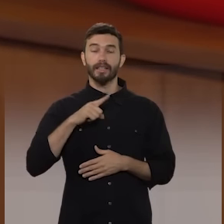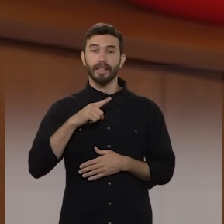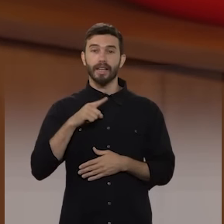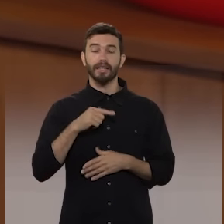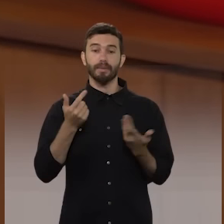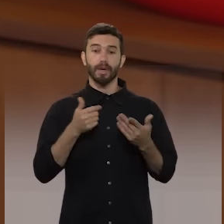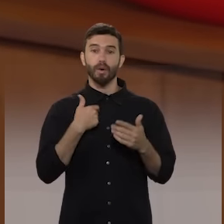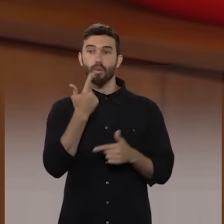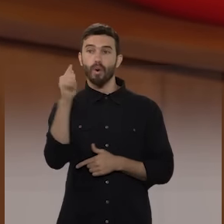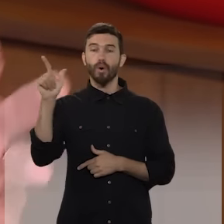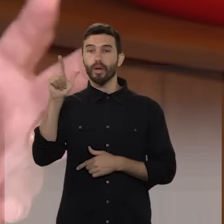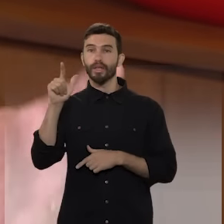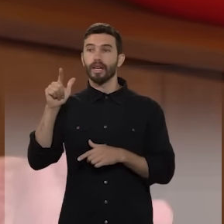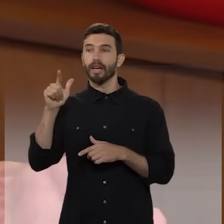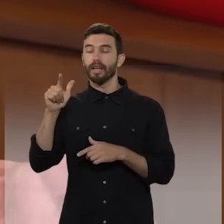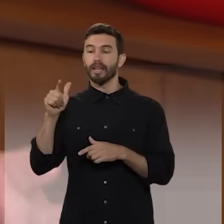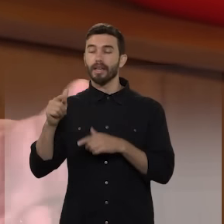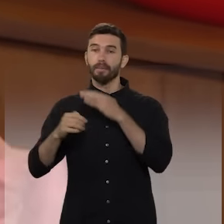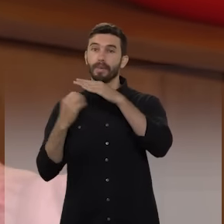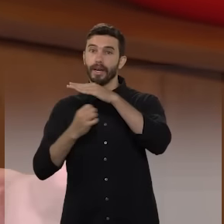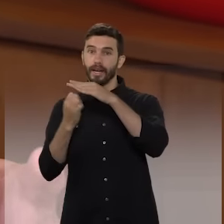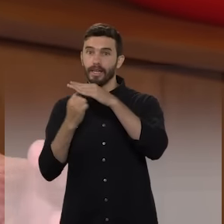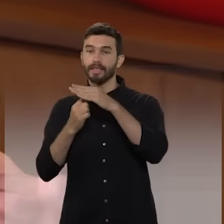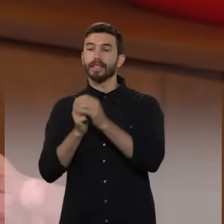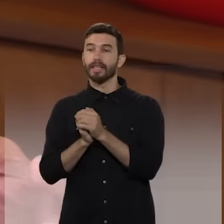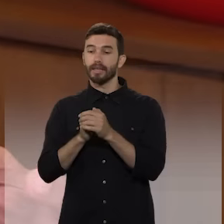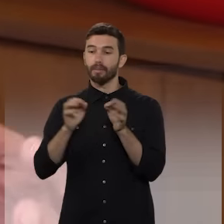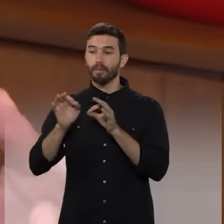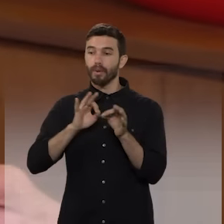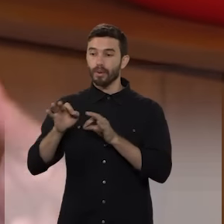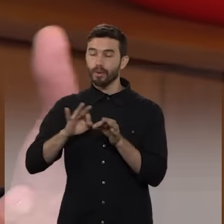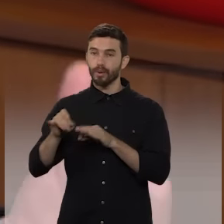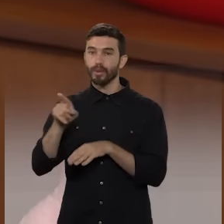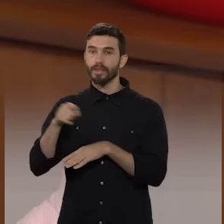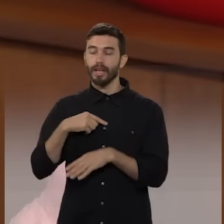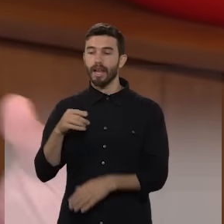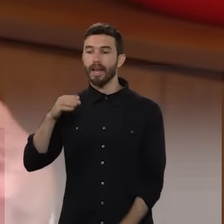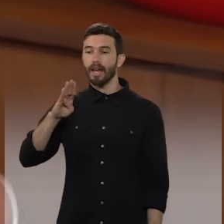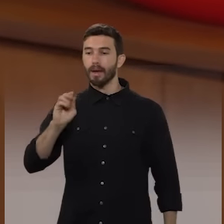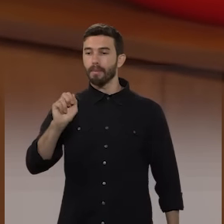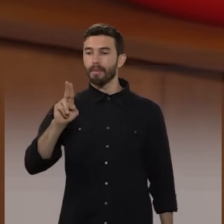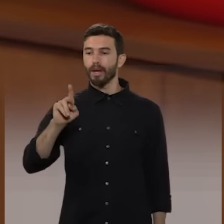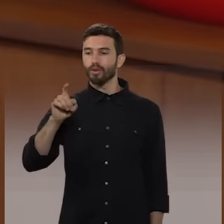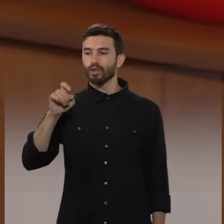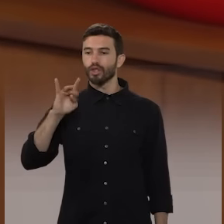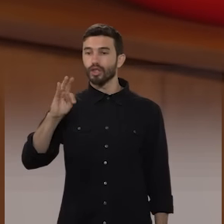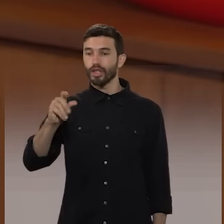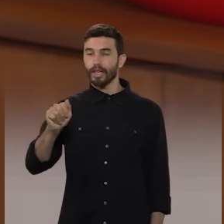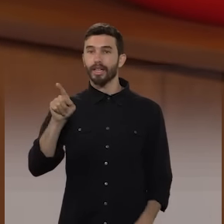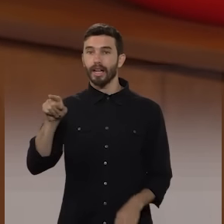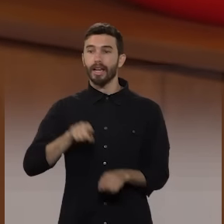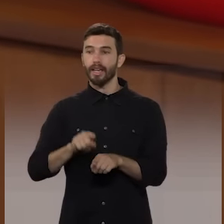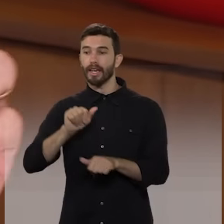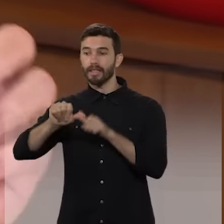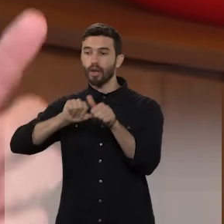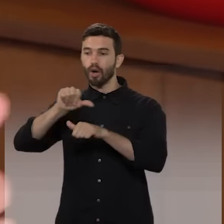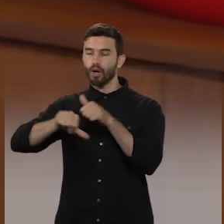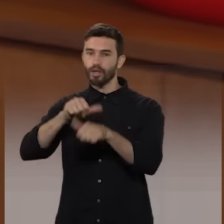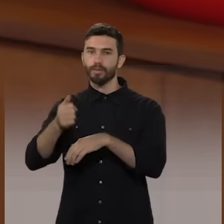alumínio primário, ele processa a alumina que é uma matéria-prima vinda da bauxita e converte em alumínio primário, aí sim o alumínio que nós conhecemos.